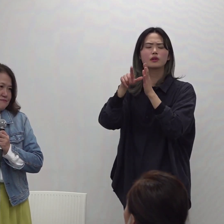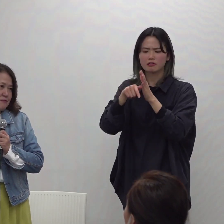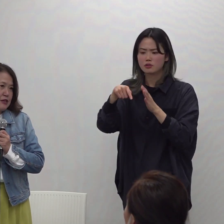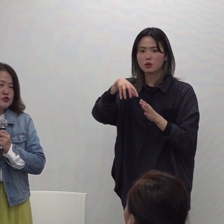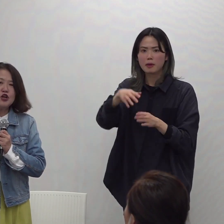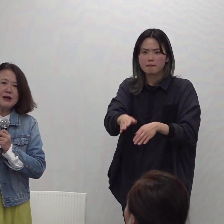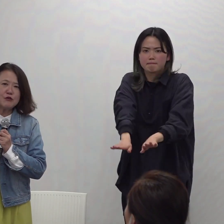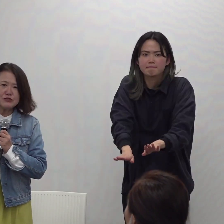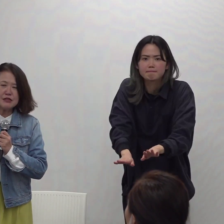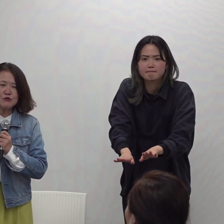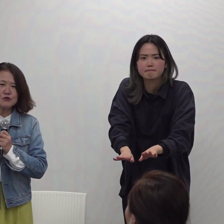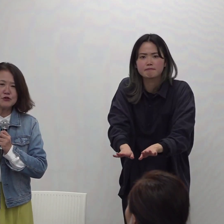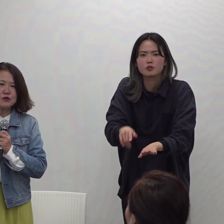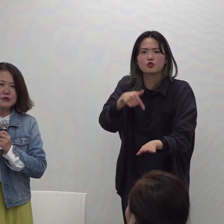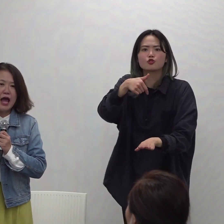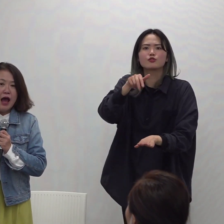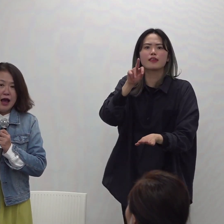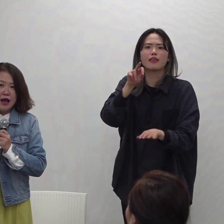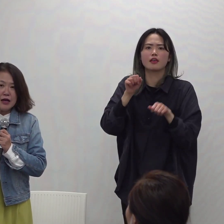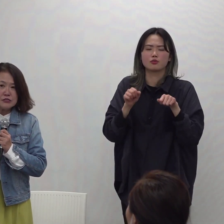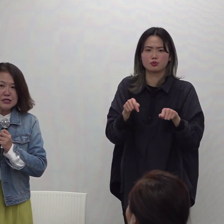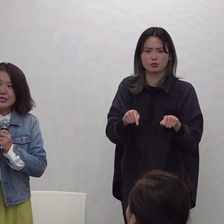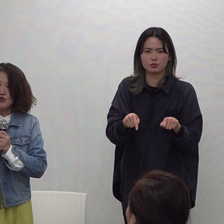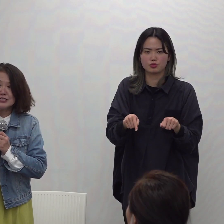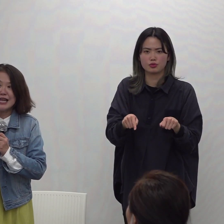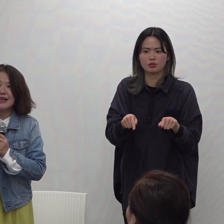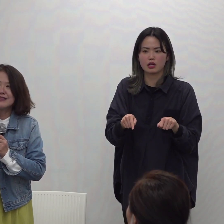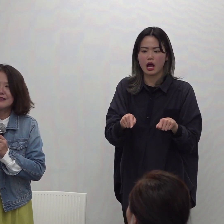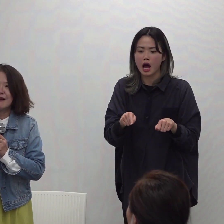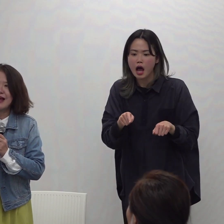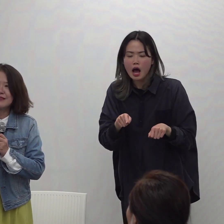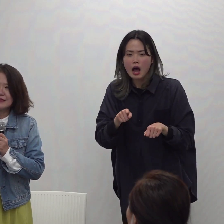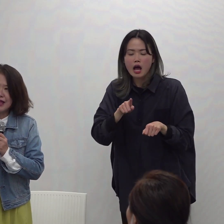その場で伏せることによって緊急事態ってわかって